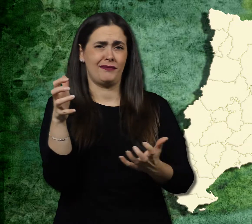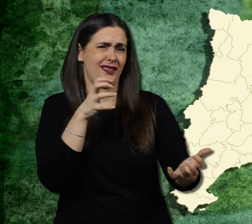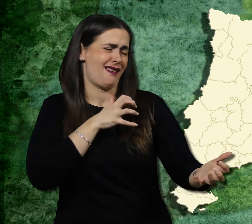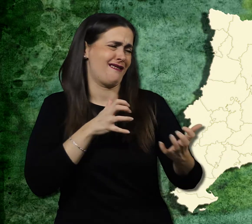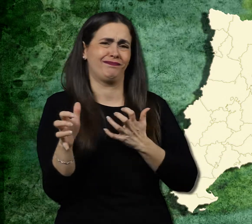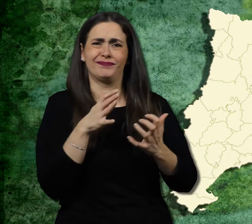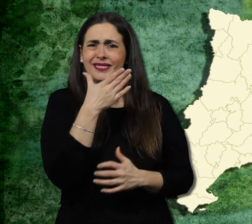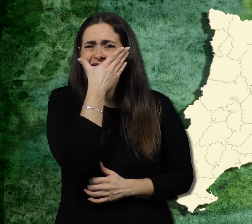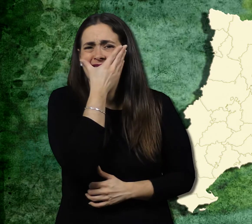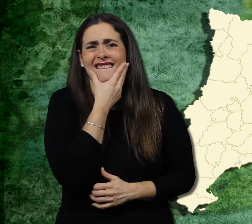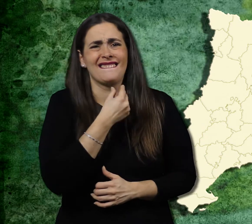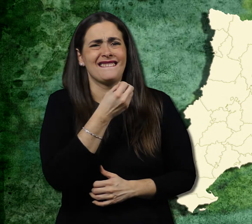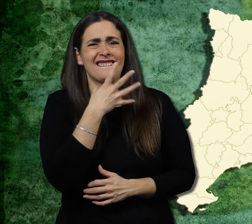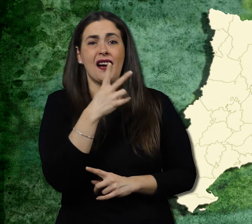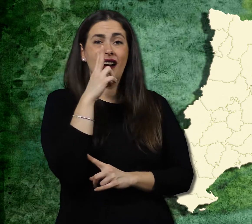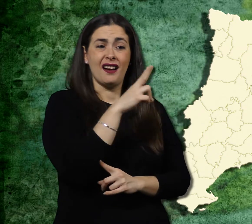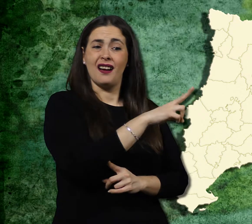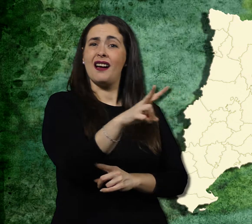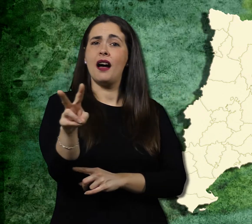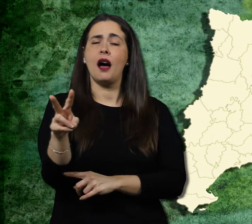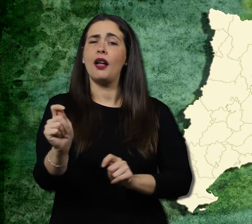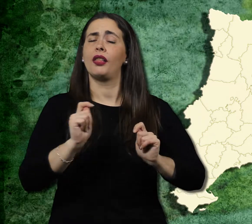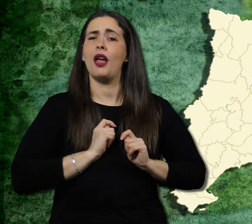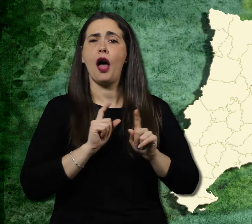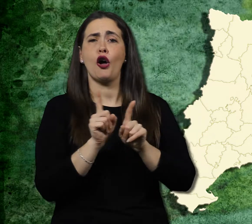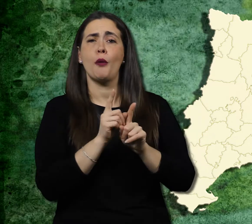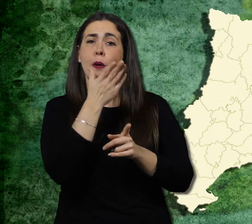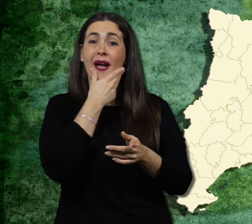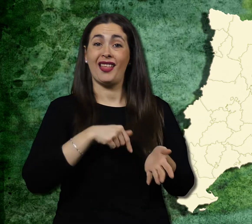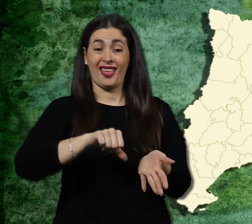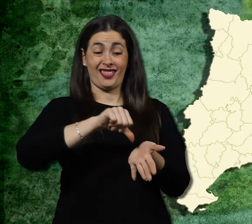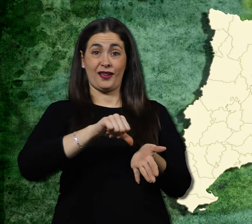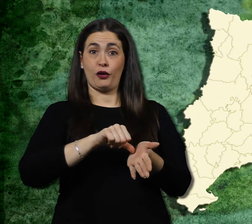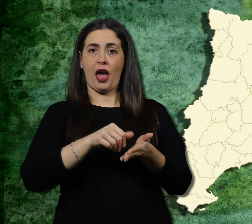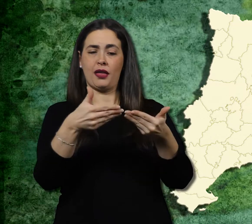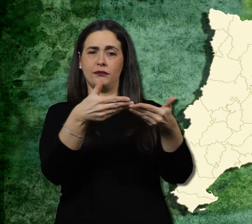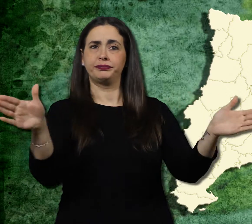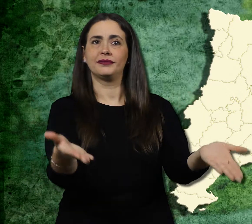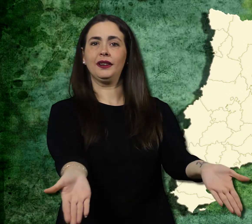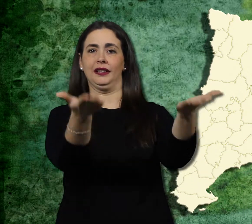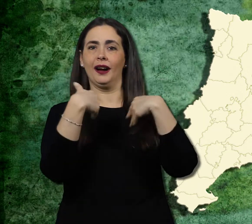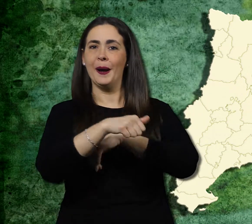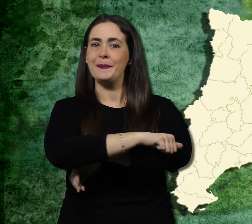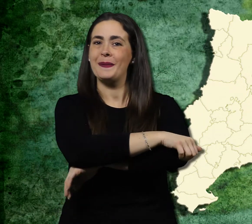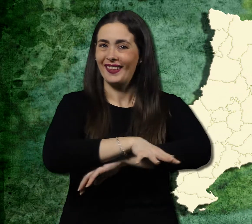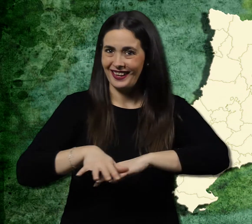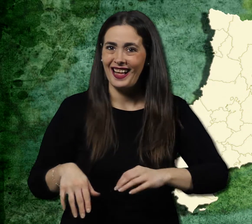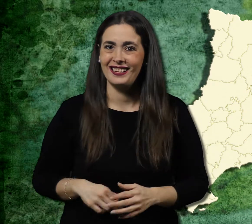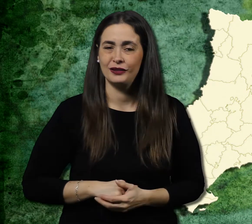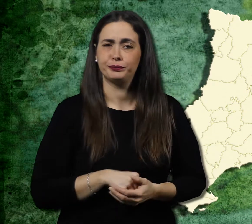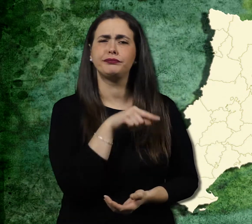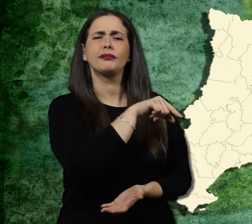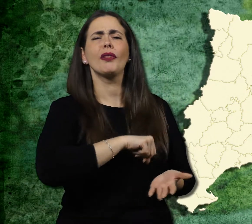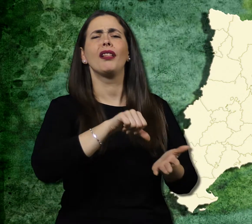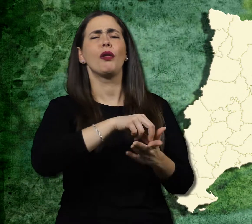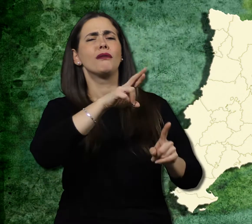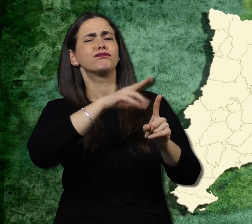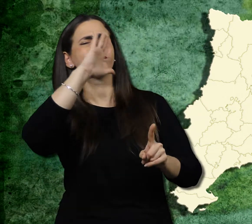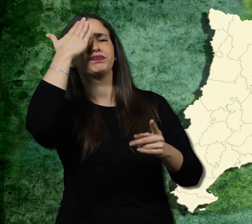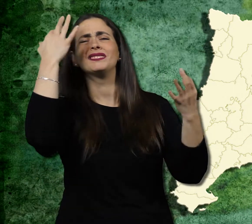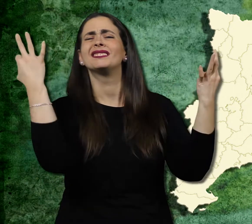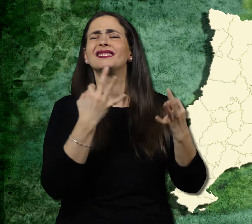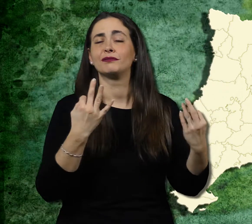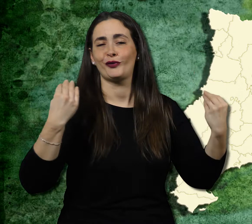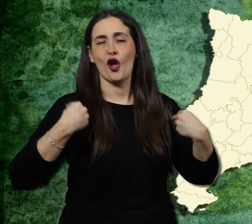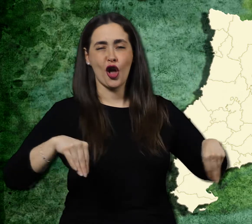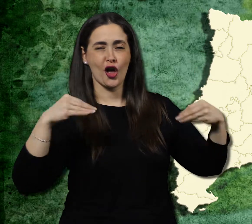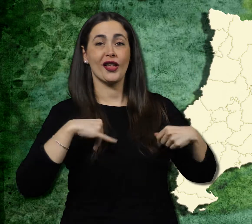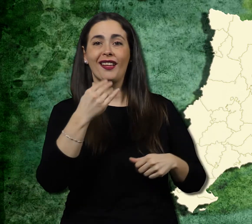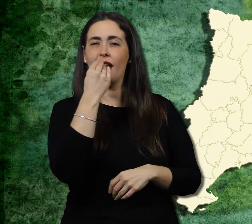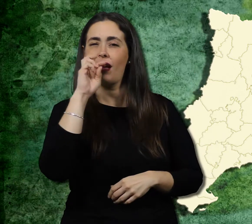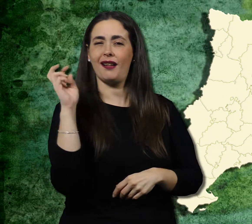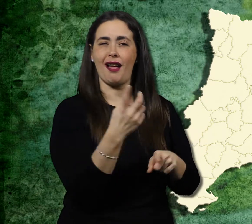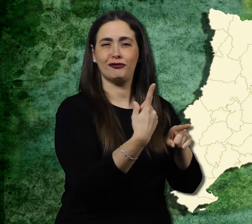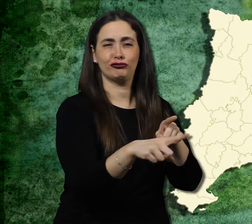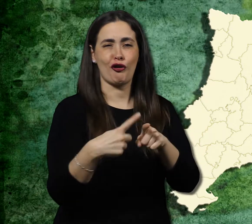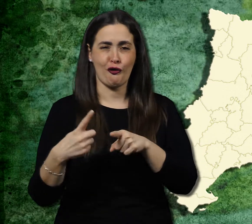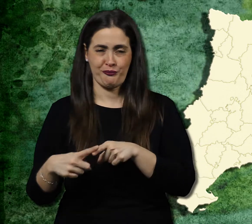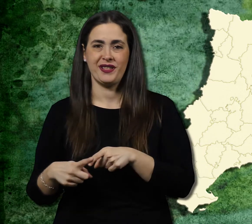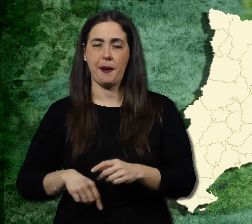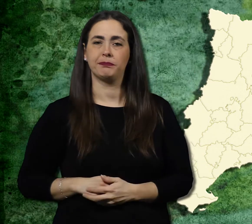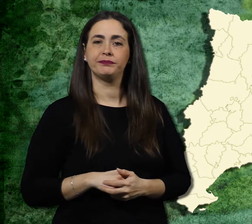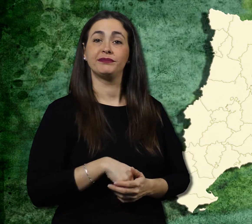que obre les portes de la ciutat al Mediterrani, referent d'oci i gastronomia.